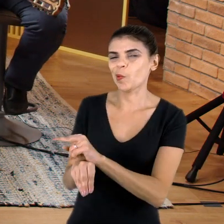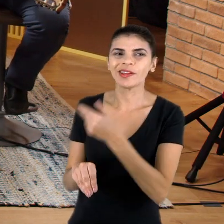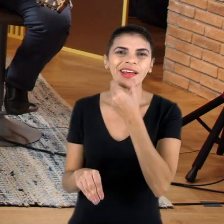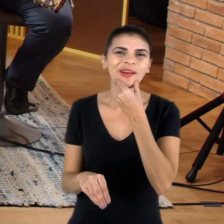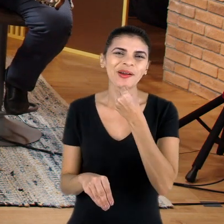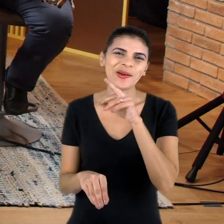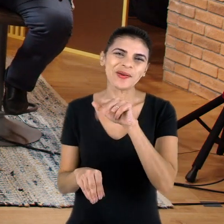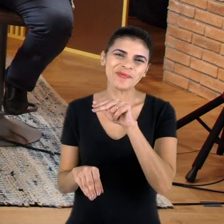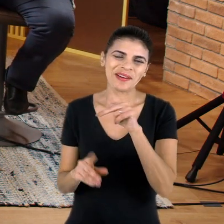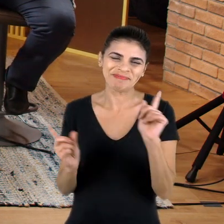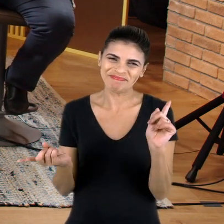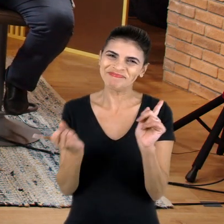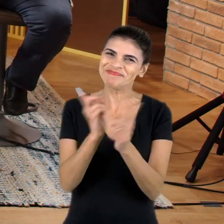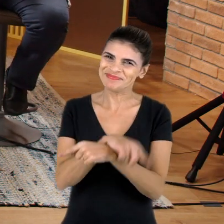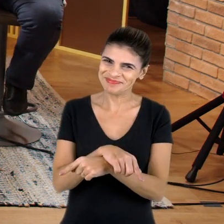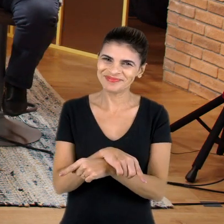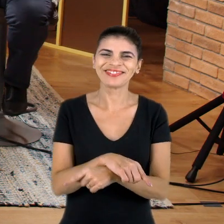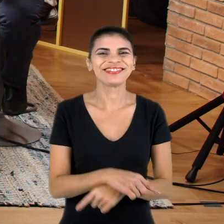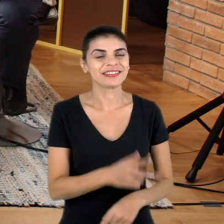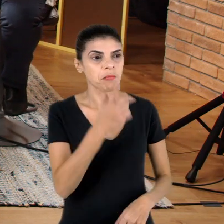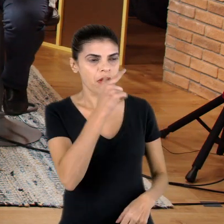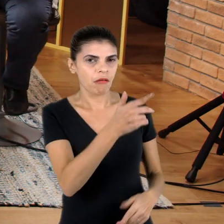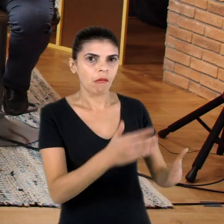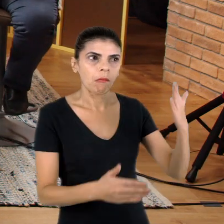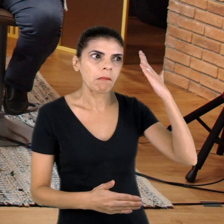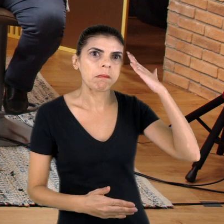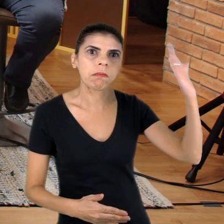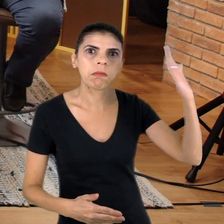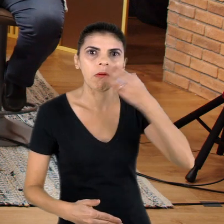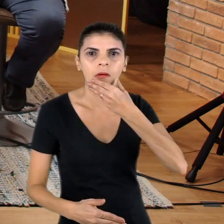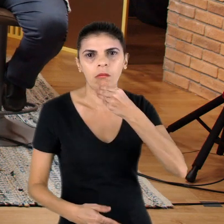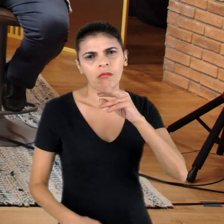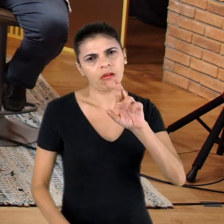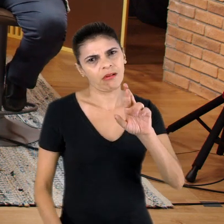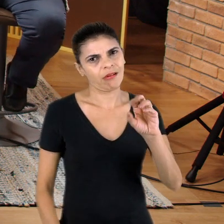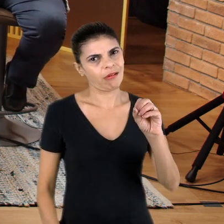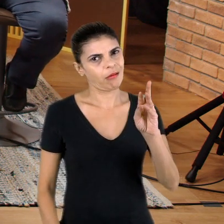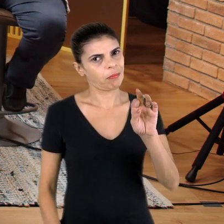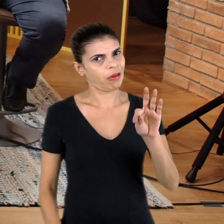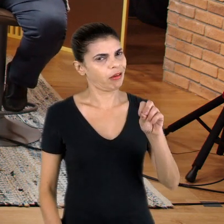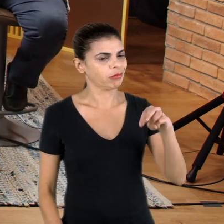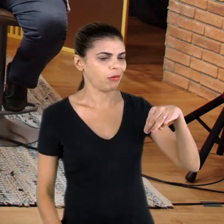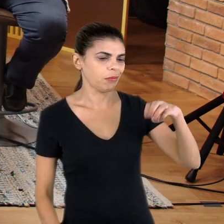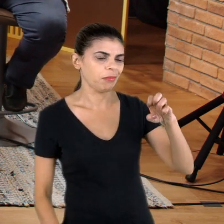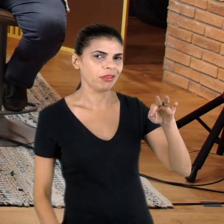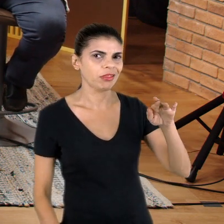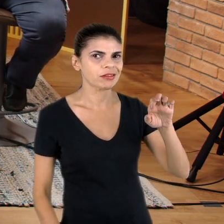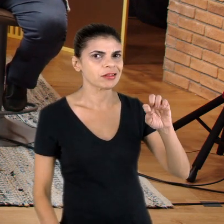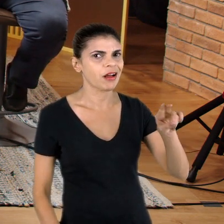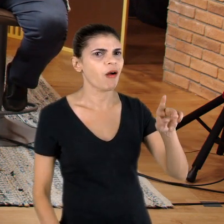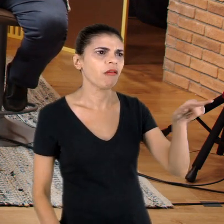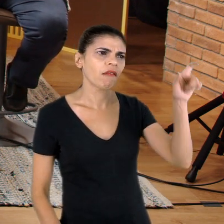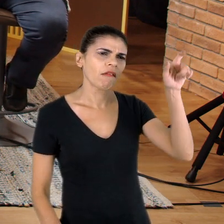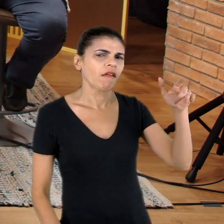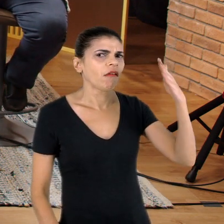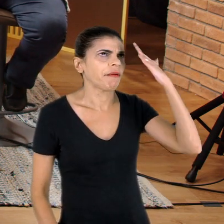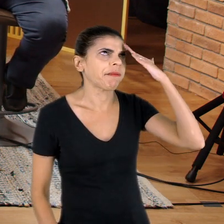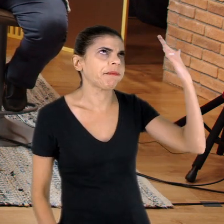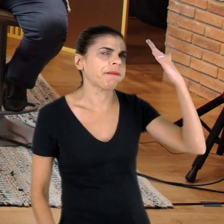Cara super bem-sucedido, o Menescal! Acho um barato isso! Não, isso aí é... - História boa demais! Quando ele me contou, eu rolei de rir!